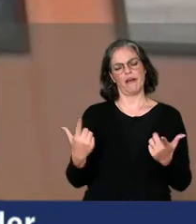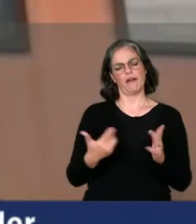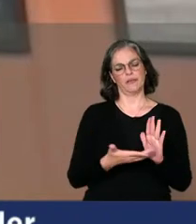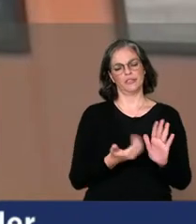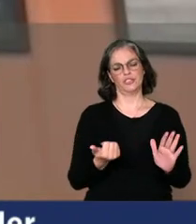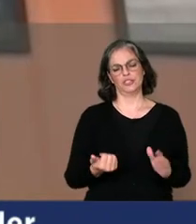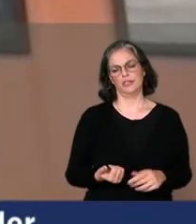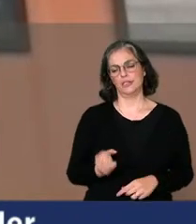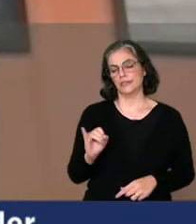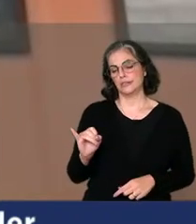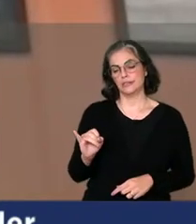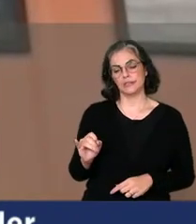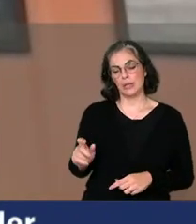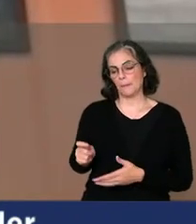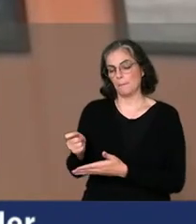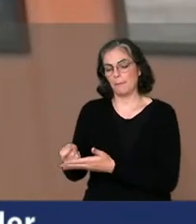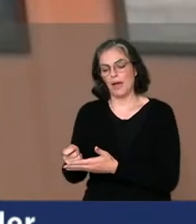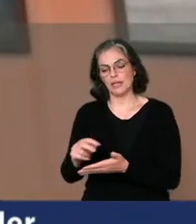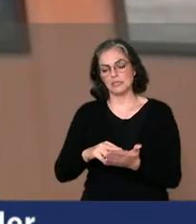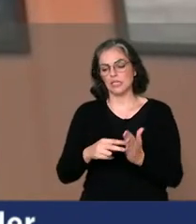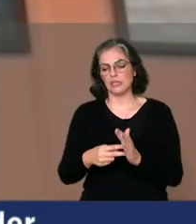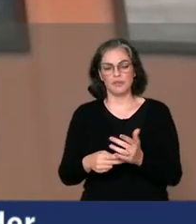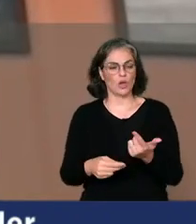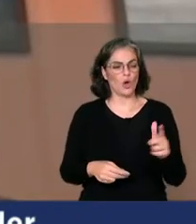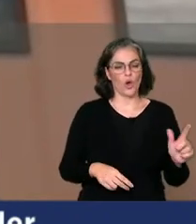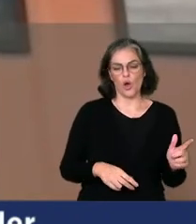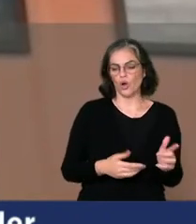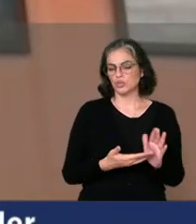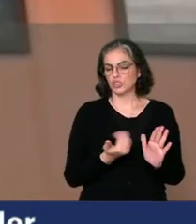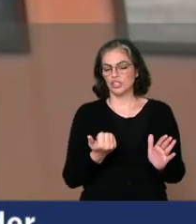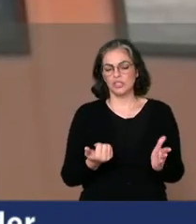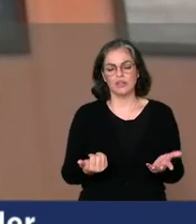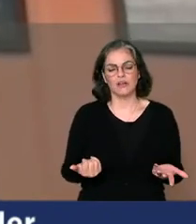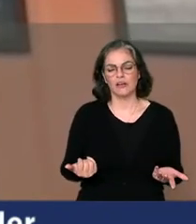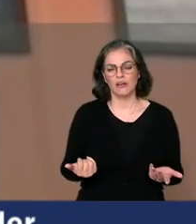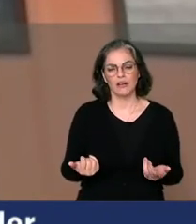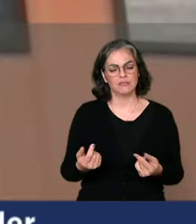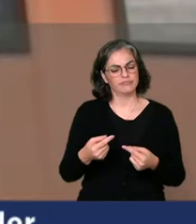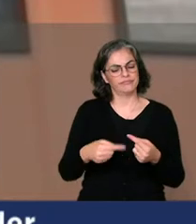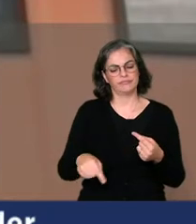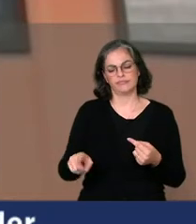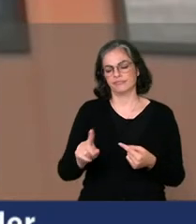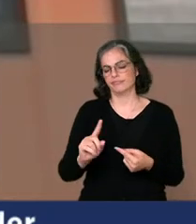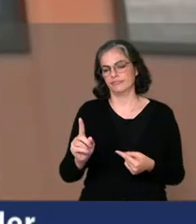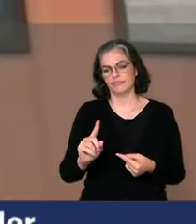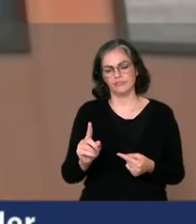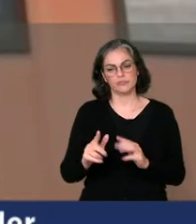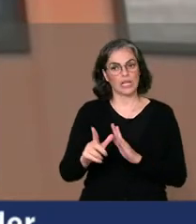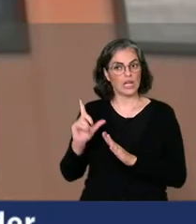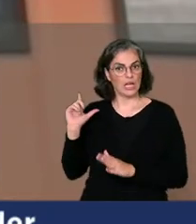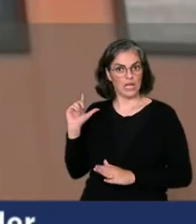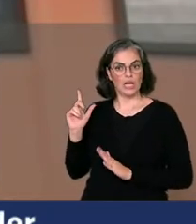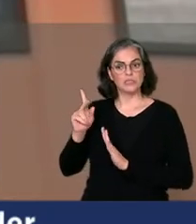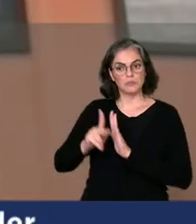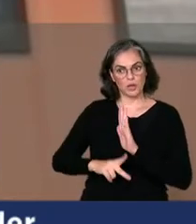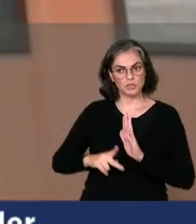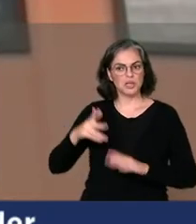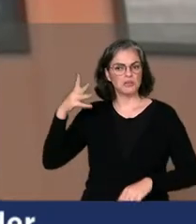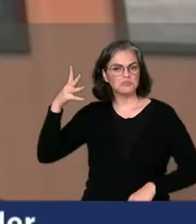QUE ESTÁ TIRANDO, TODO O DINHEIRO QUE VAI PARA ALGUM LUGAR SAI DE OUTRO LUGAR. E HÁ UMA INCOERÊNCIA DANADA, OUVINDO ORIENTAÇÃO DO